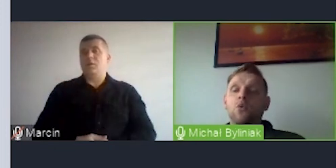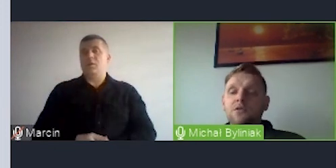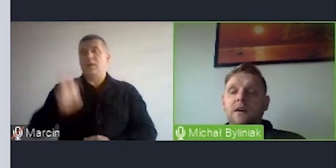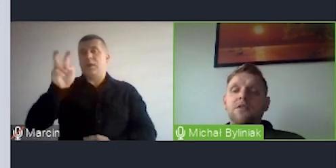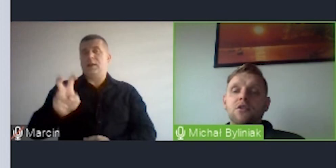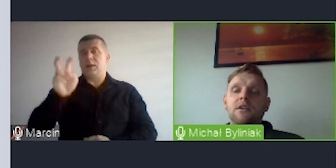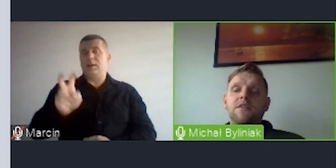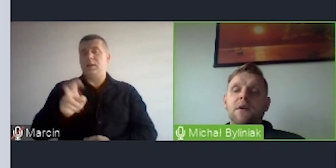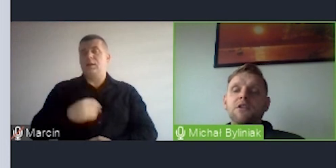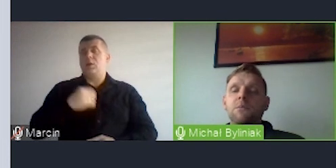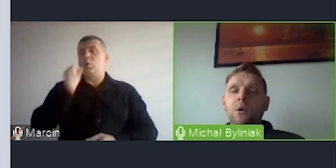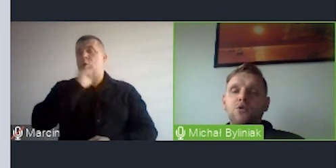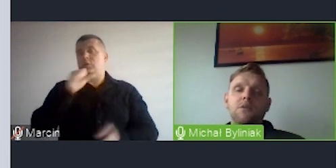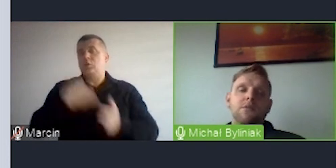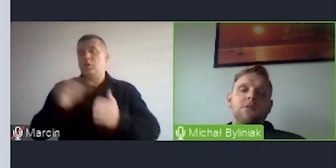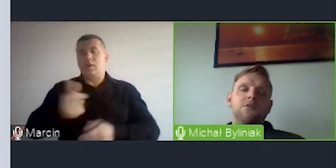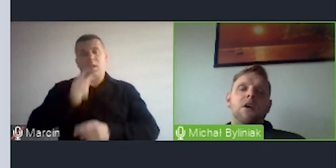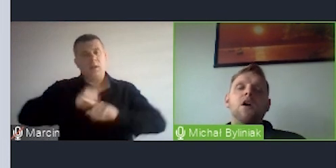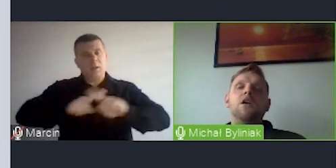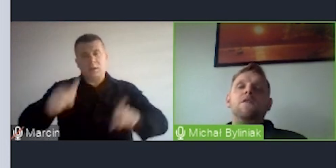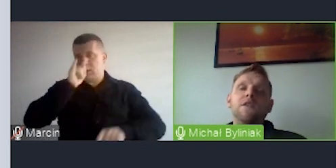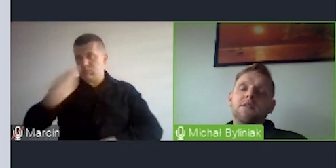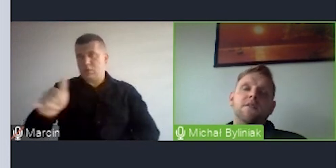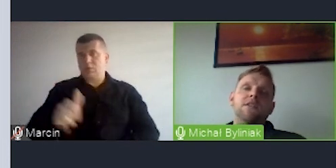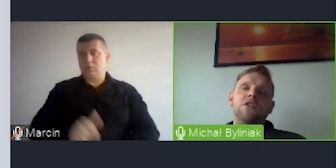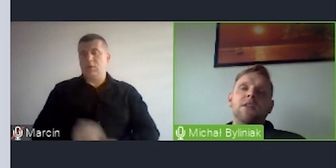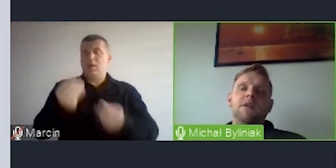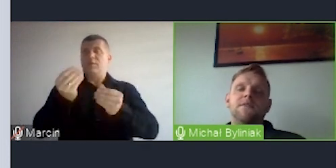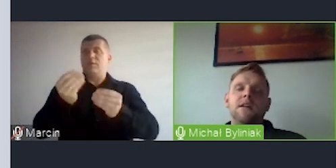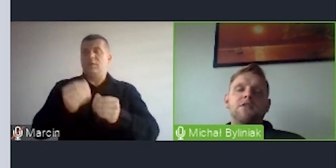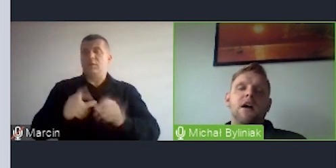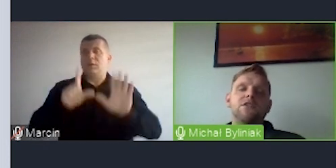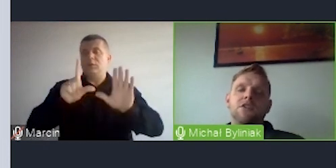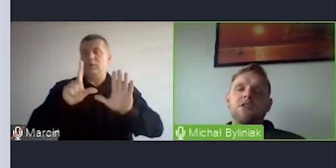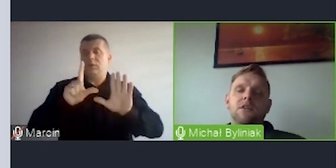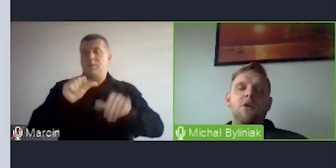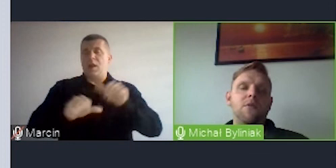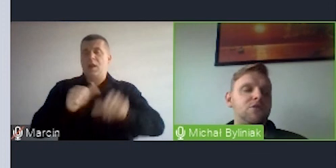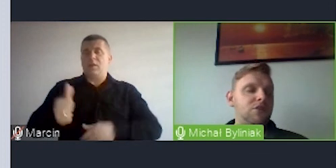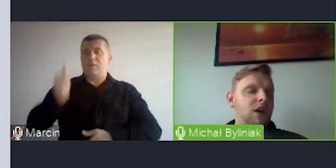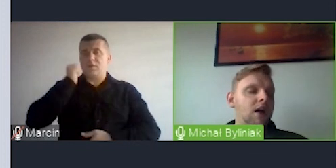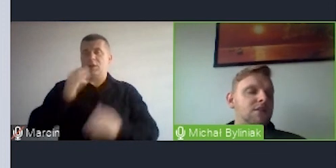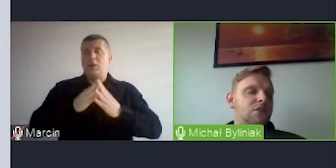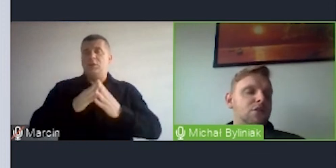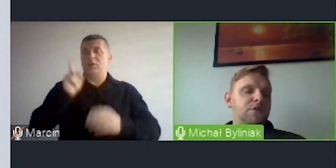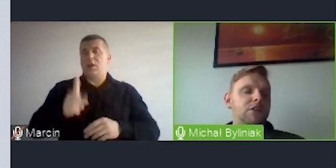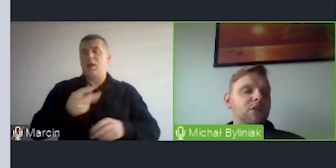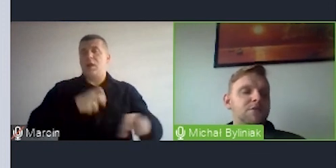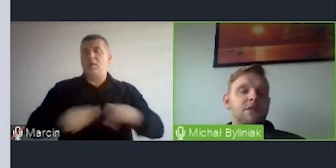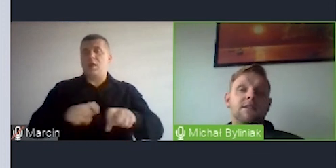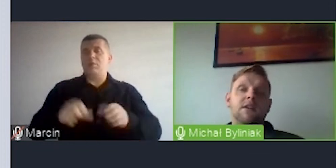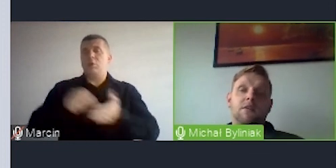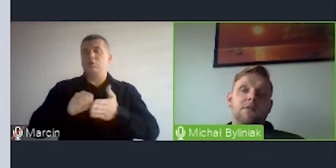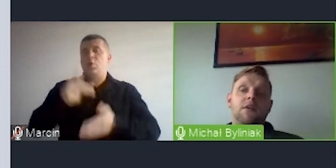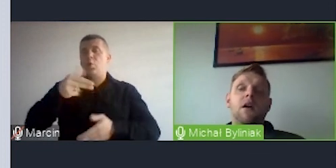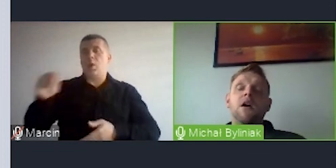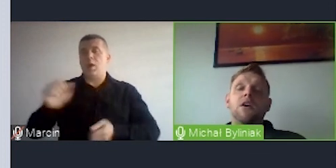używany środek trwały nie może być finansowany 7 lat wstecz a 10 na nieruchomości ze środków unijnych lub dotacji krajowych.